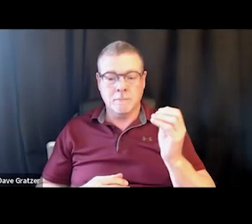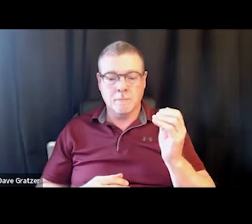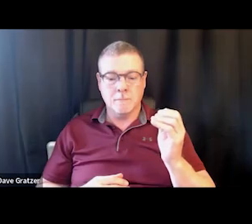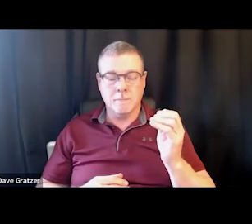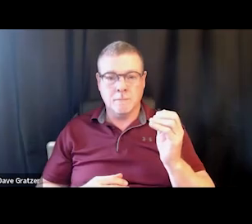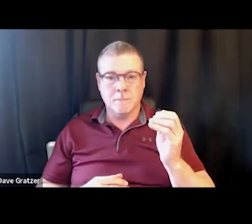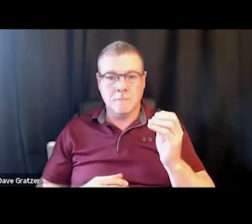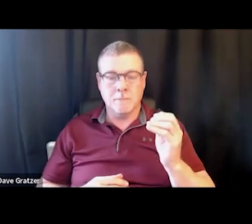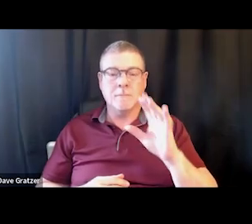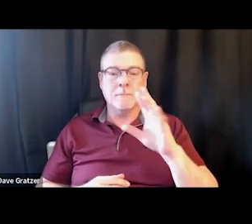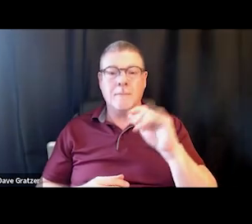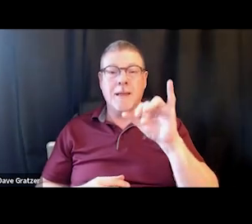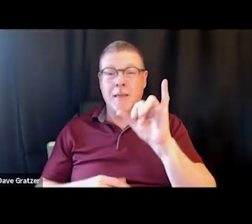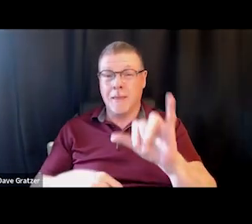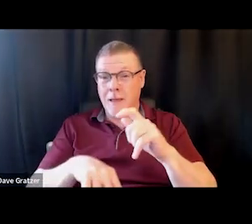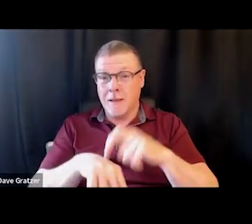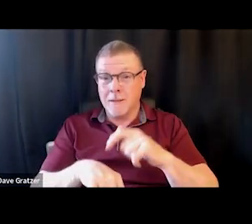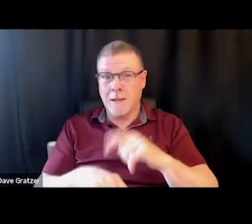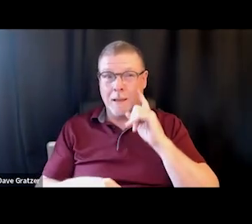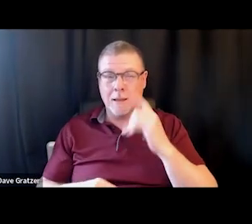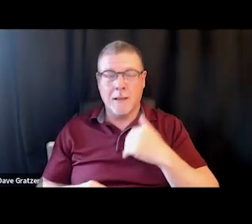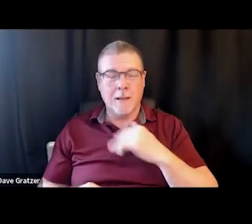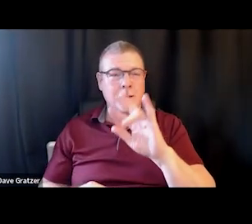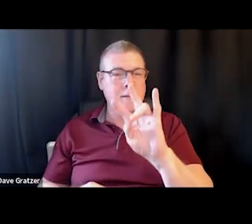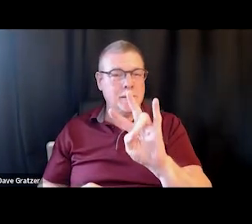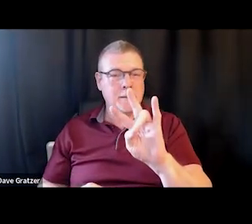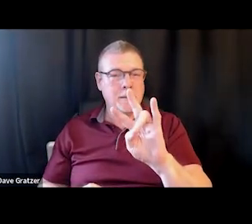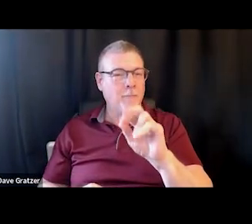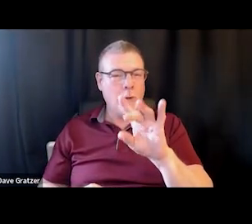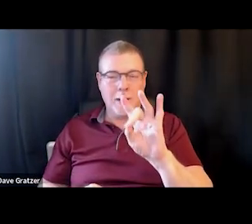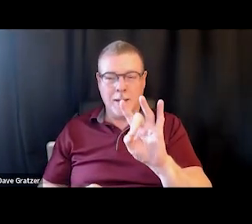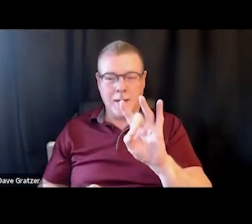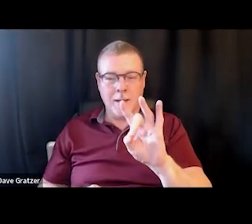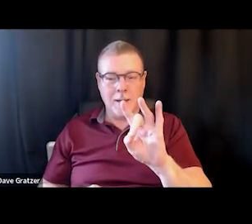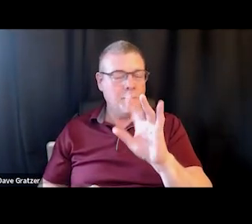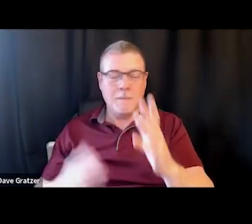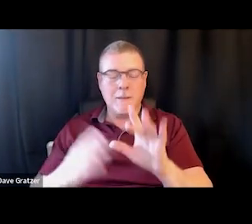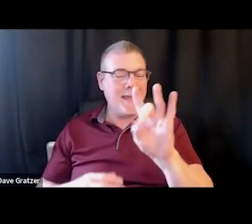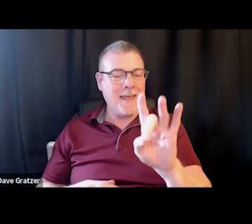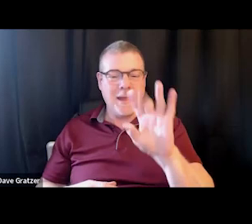En ese momento, tenía como siete u ocho... Creo que eran más como ocho o nueve conmociones cerebrales.